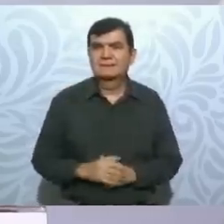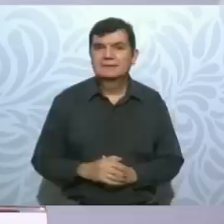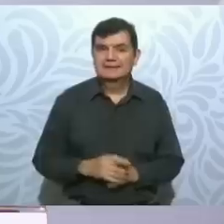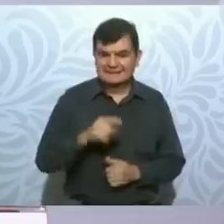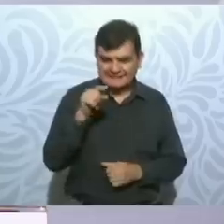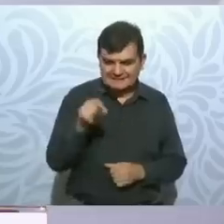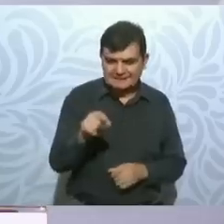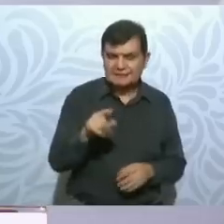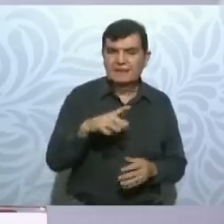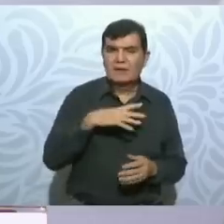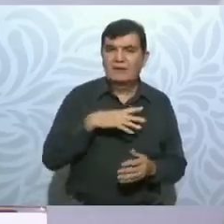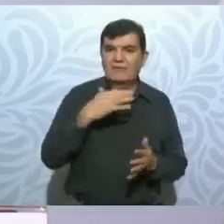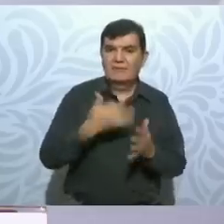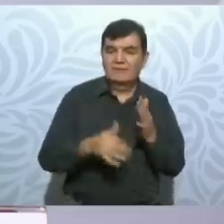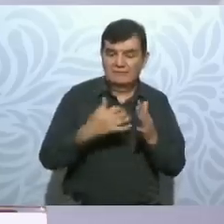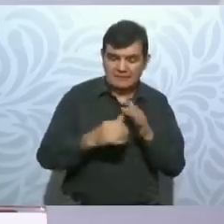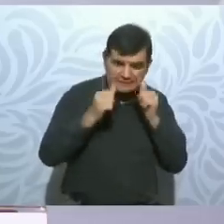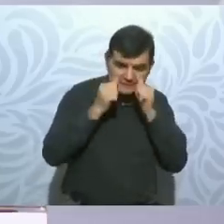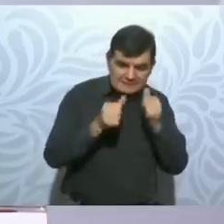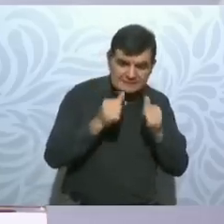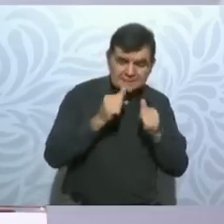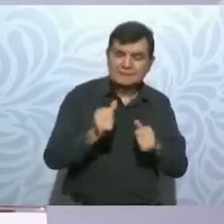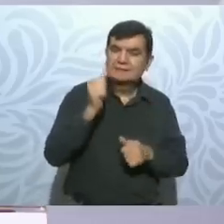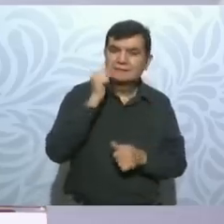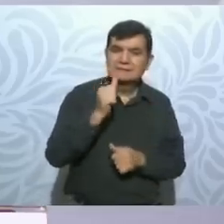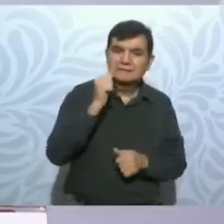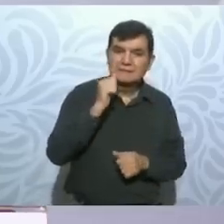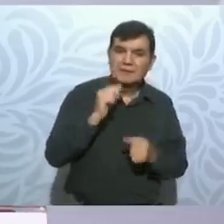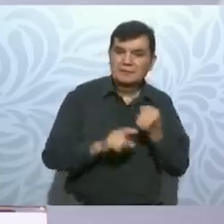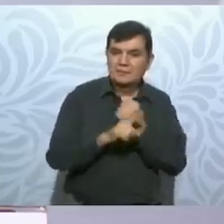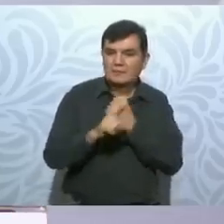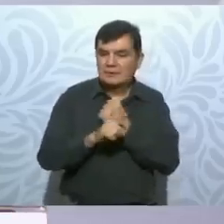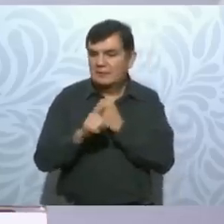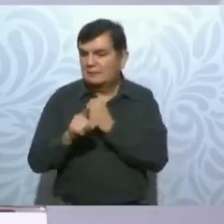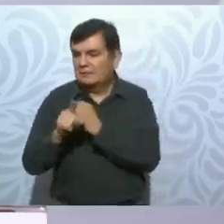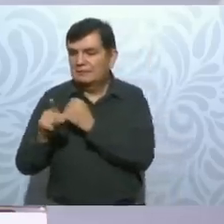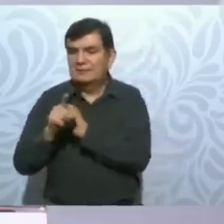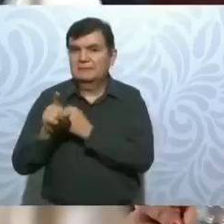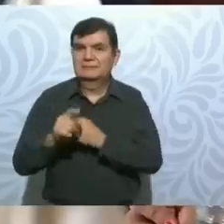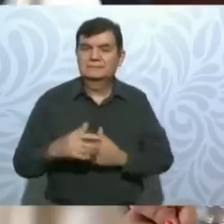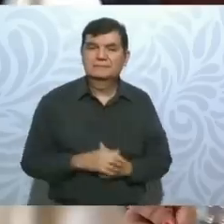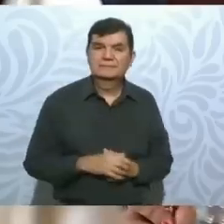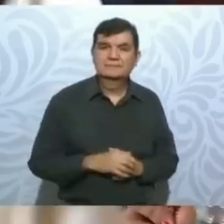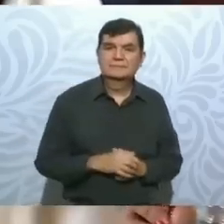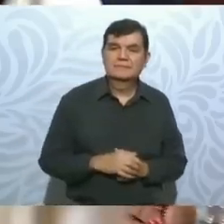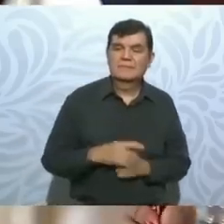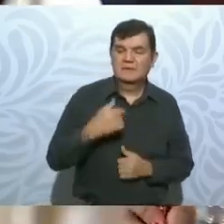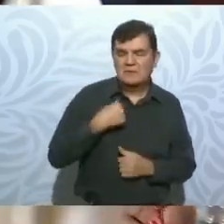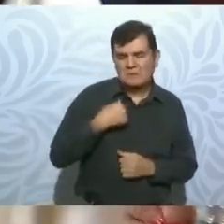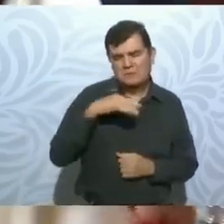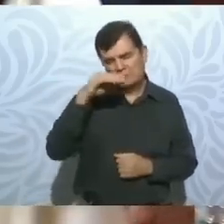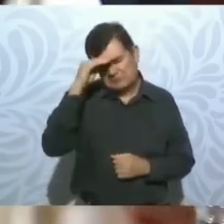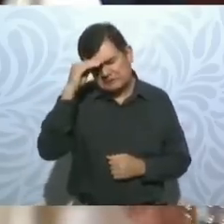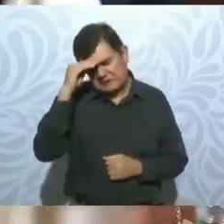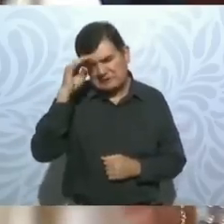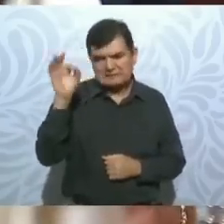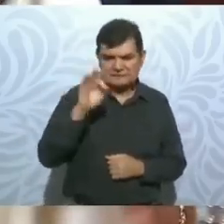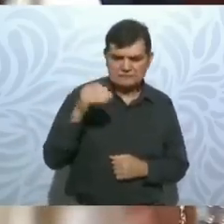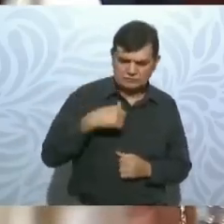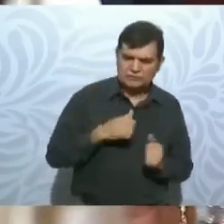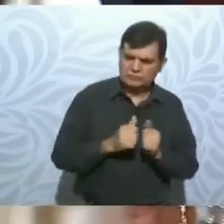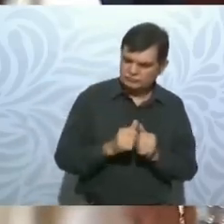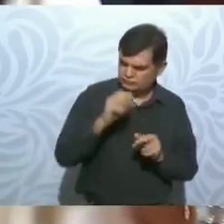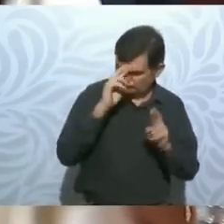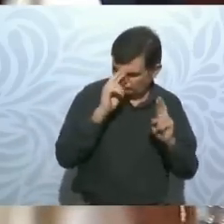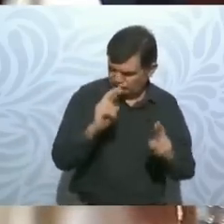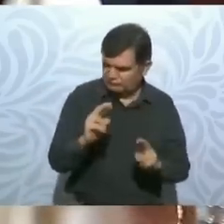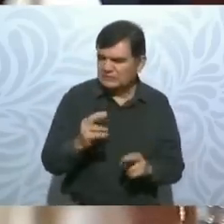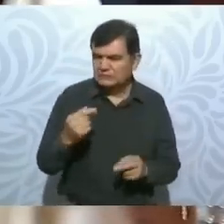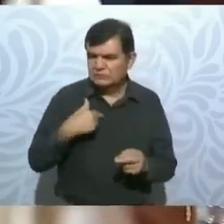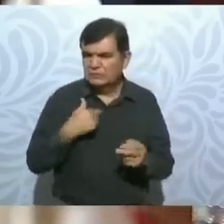no se atiende siempre hay problemas y uno puede pensar y no lo digo muy respetuosamente que con